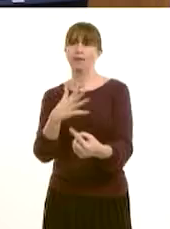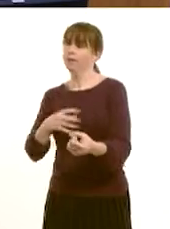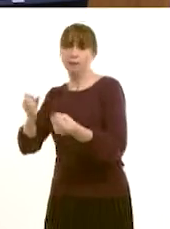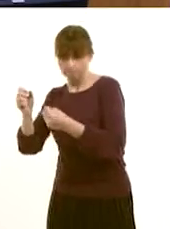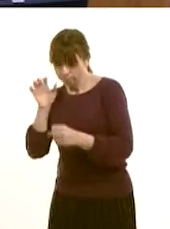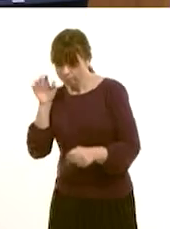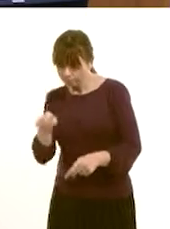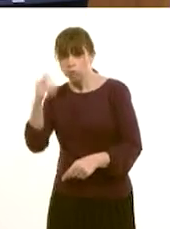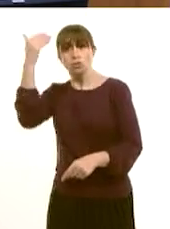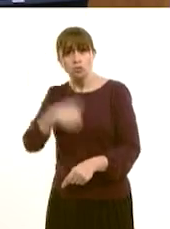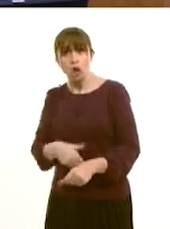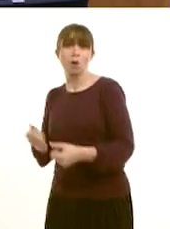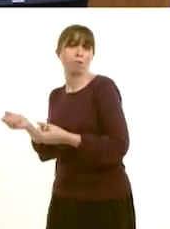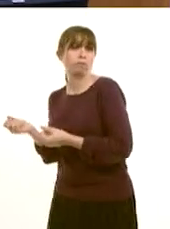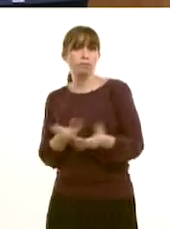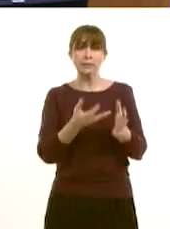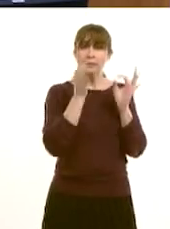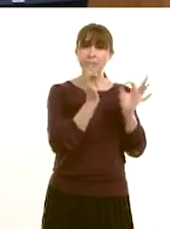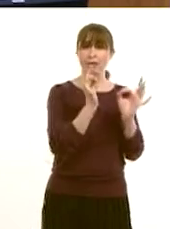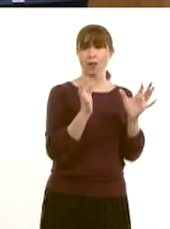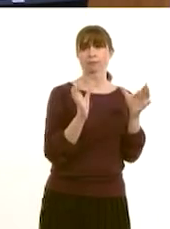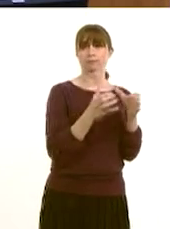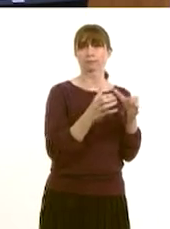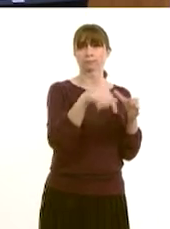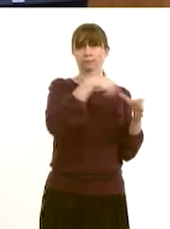sicrhau eu bod nhwín cael triniaeth mor gyflym ‚ phosibl drwy ddefnyddio cyffuriau, a drwyír gofal y maen nhwín gallu ei gael.